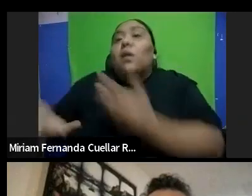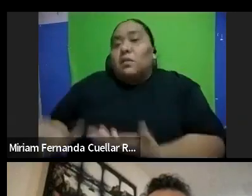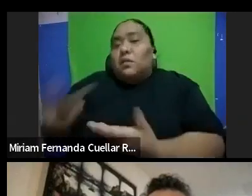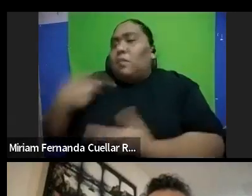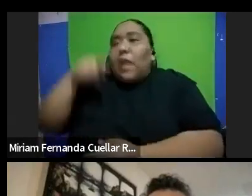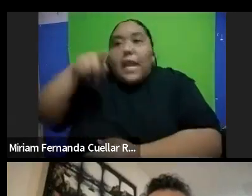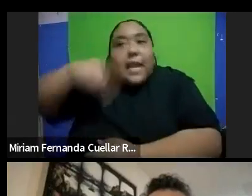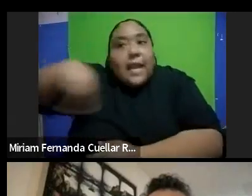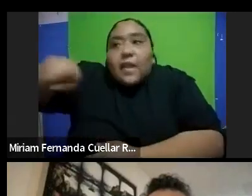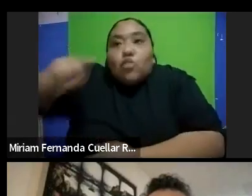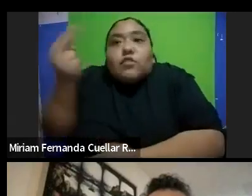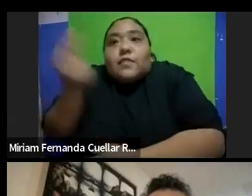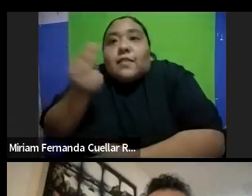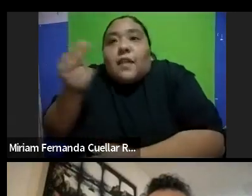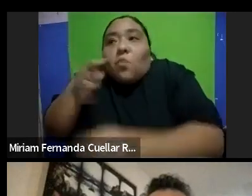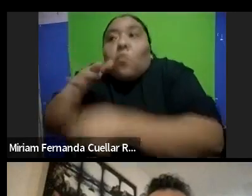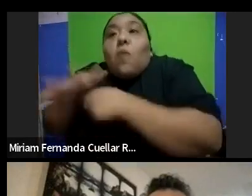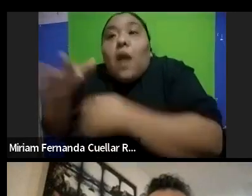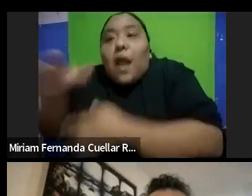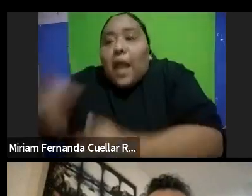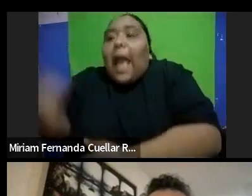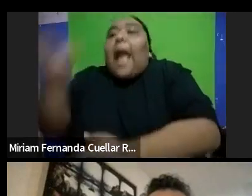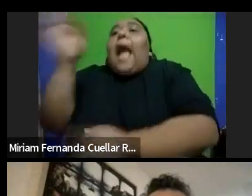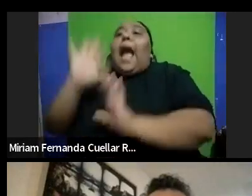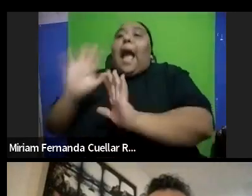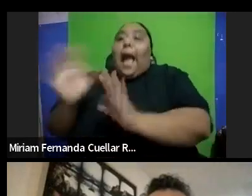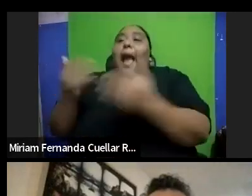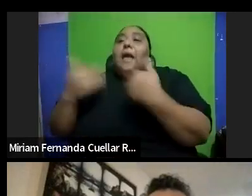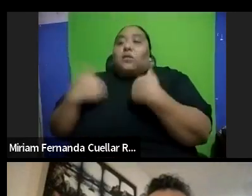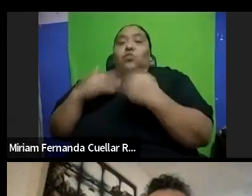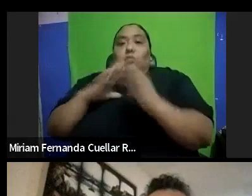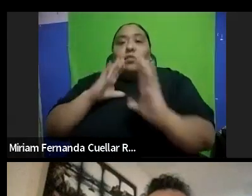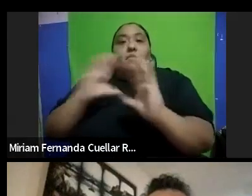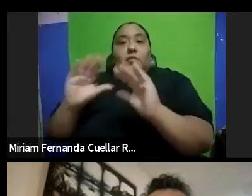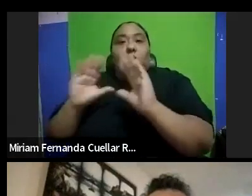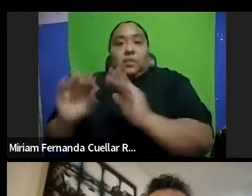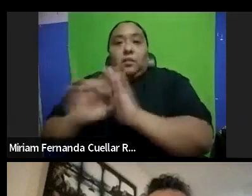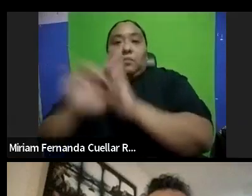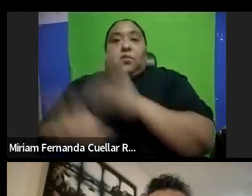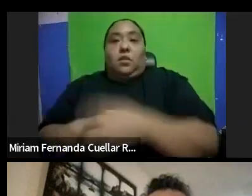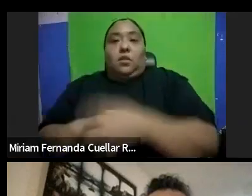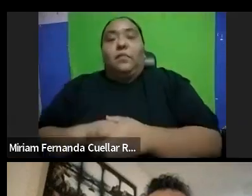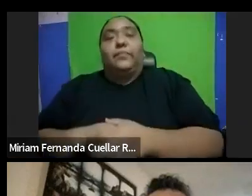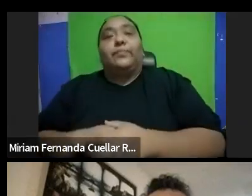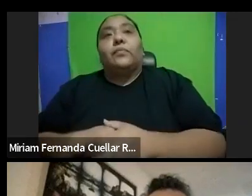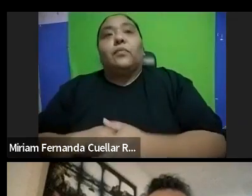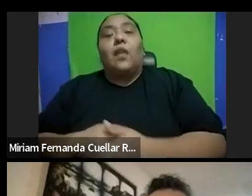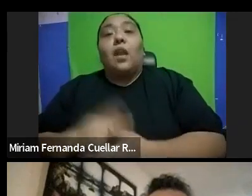haga sentido y las que necesito ecesiten, incluso ecesiten, incluso allí, a veces la pregunta que me han hecho es : en qué